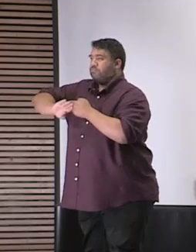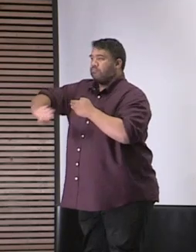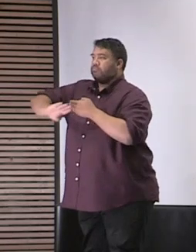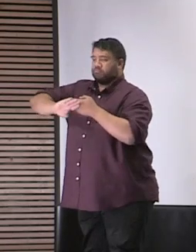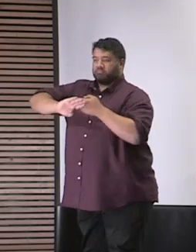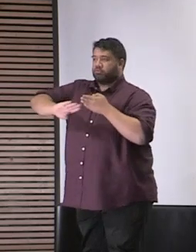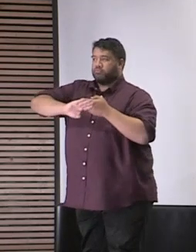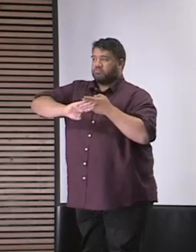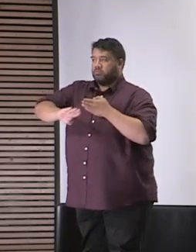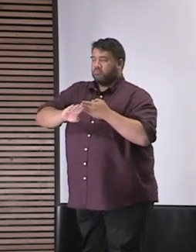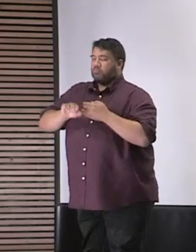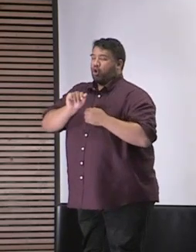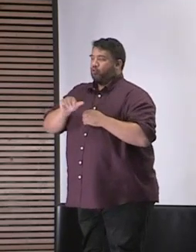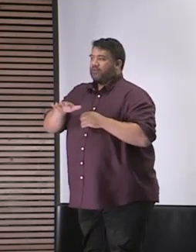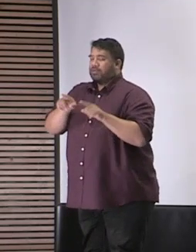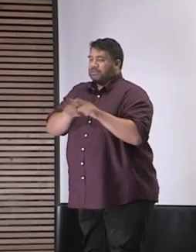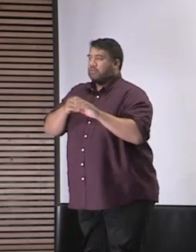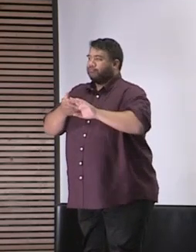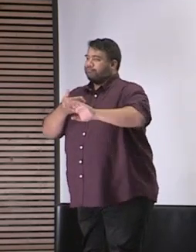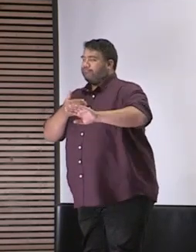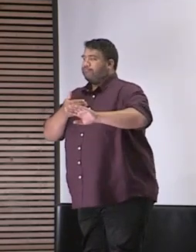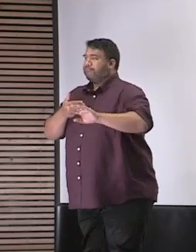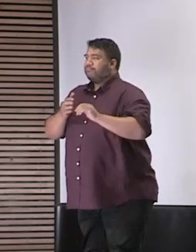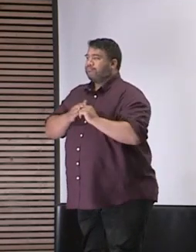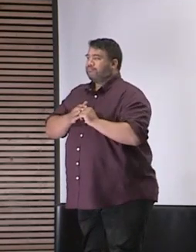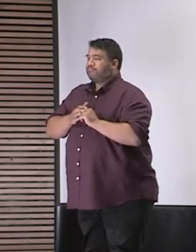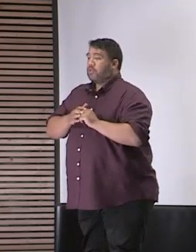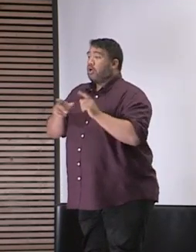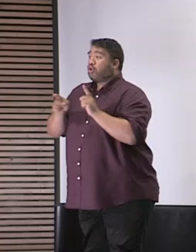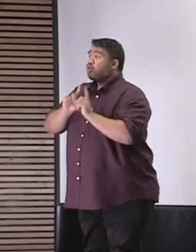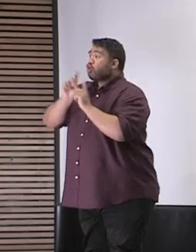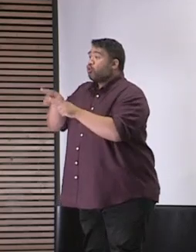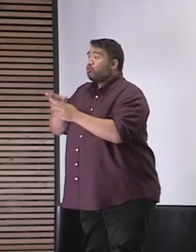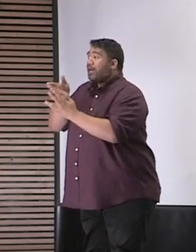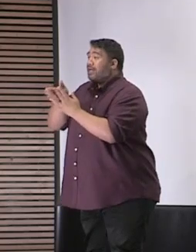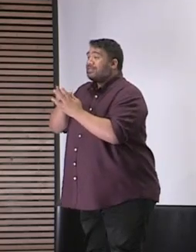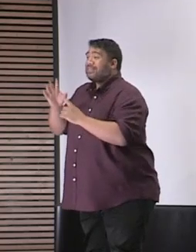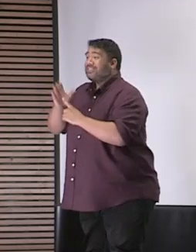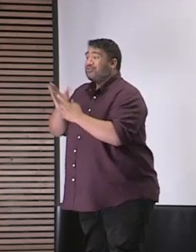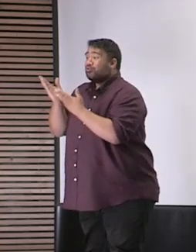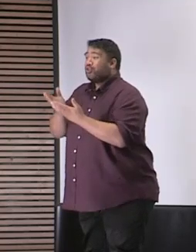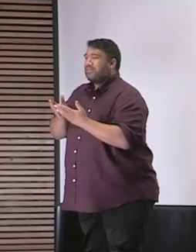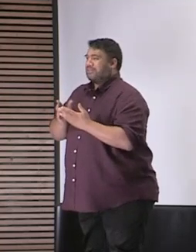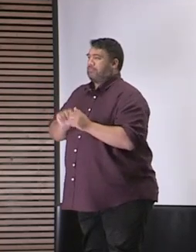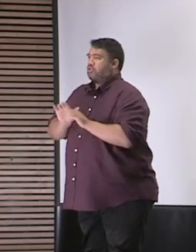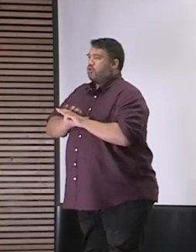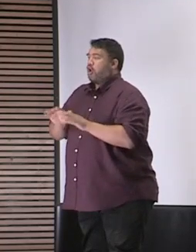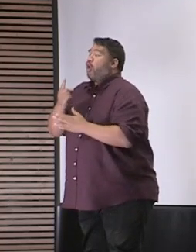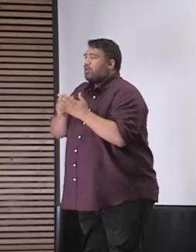pueden salir a hacer actividad física, caminar alrededor de la cuadra, solos. Deben evitar todo